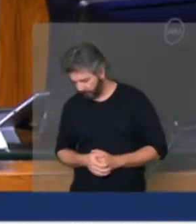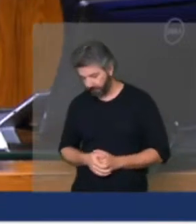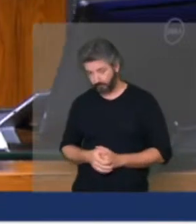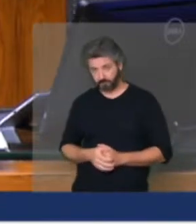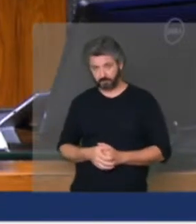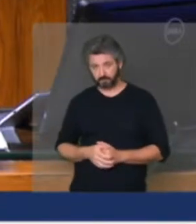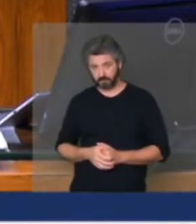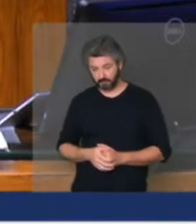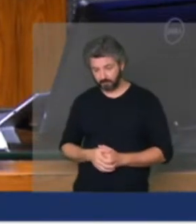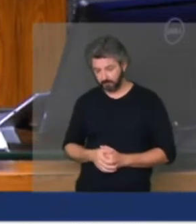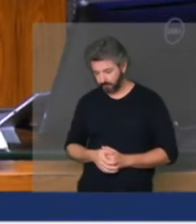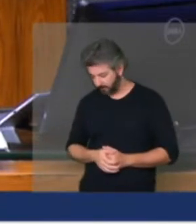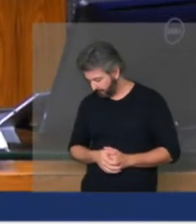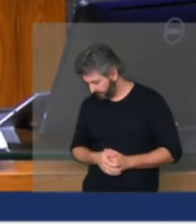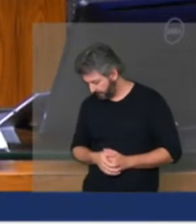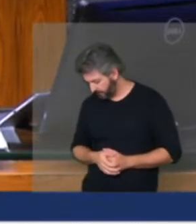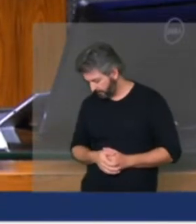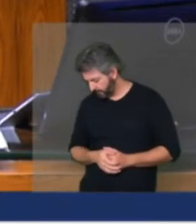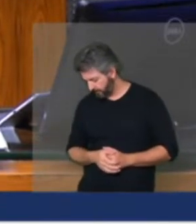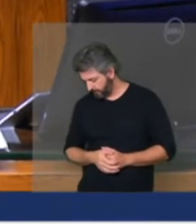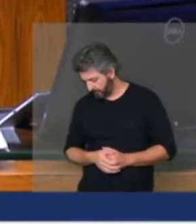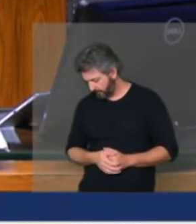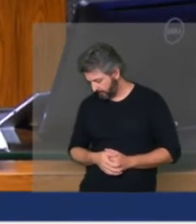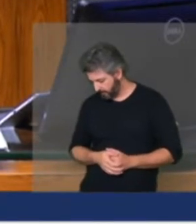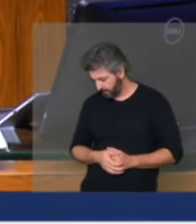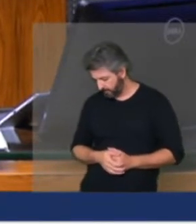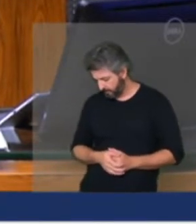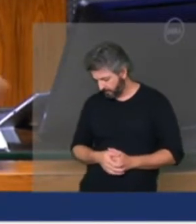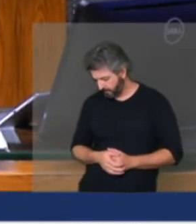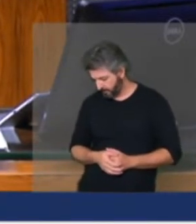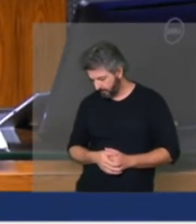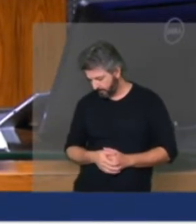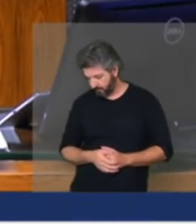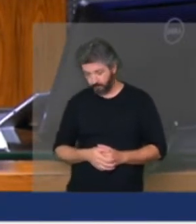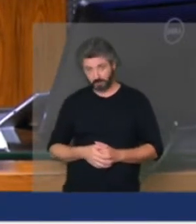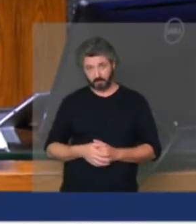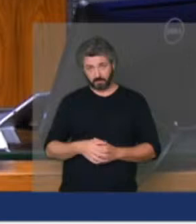REFORMAS, OBRIGADO. -- [DEPUTADO]: PRESIDENTE, SÓ ... -- [PRESIDENTE]: SÓ... [DEPUTADO]: PEDIR A